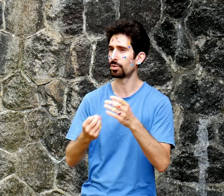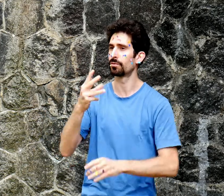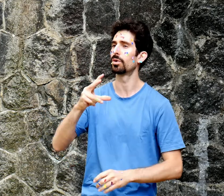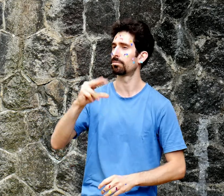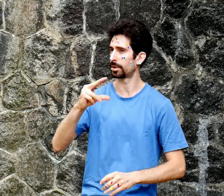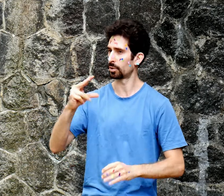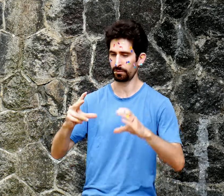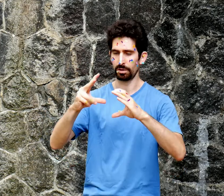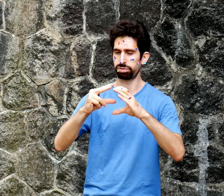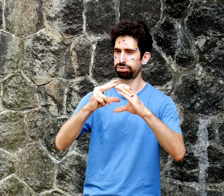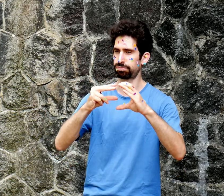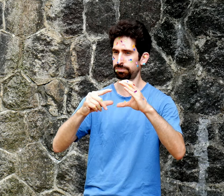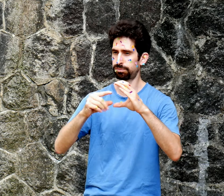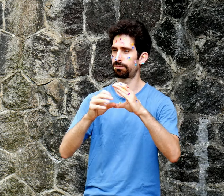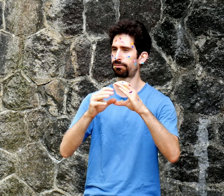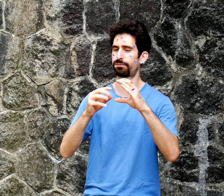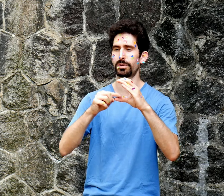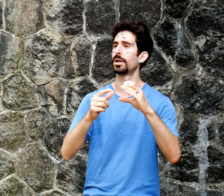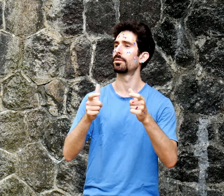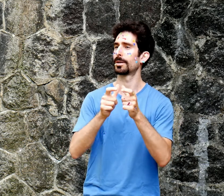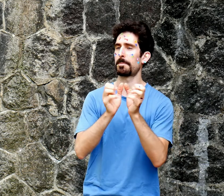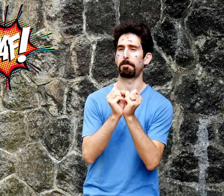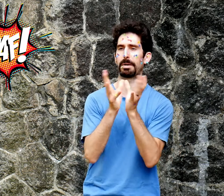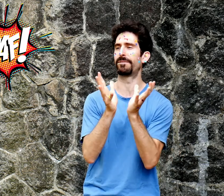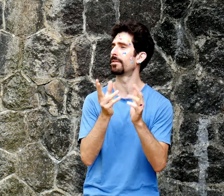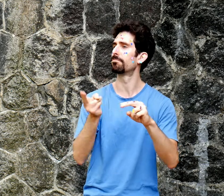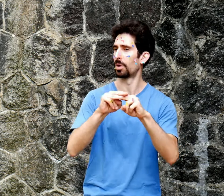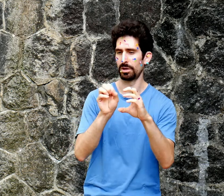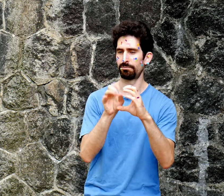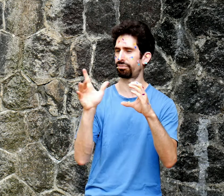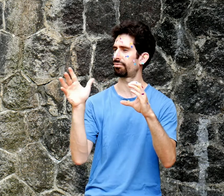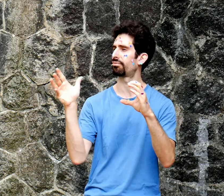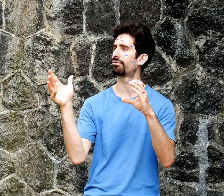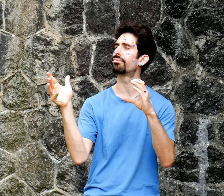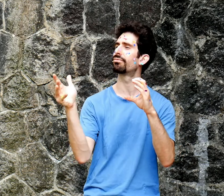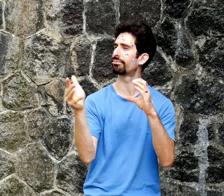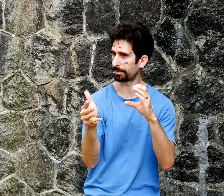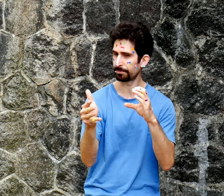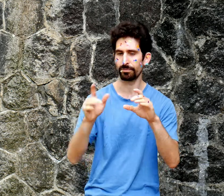Celui-ci produira de nouveaux bactériophages. La bactérie éclate et meurt ensuite, propageant les nouveaux virus.